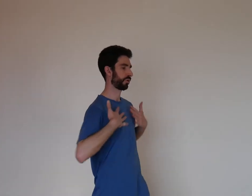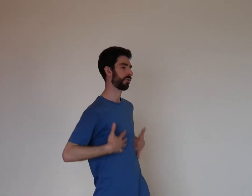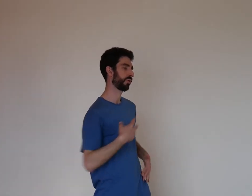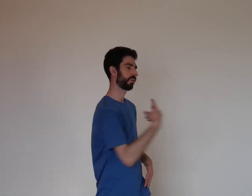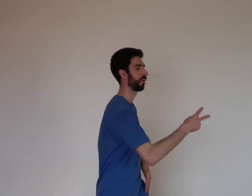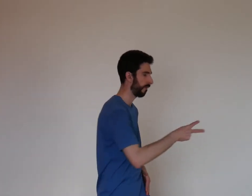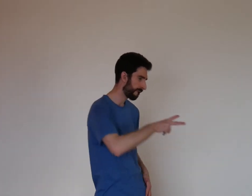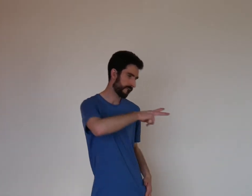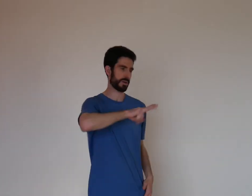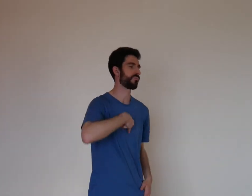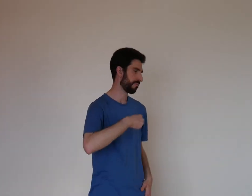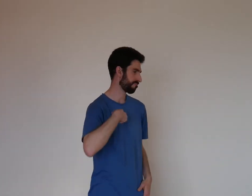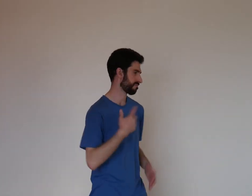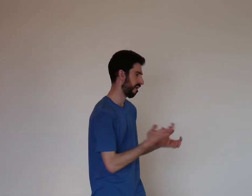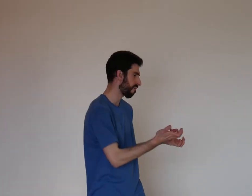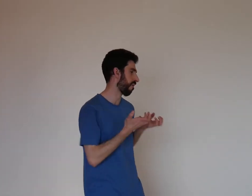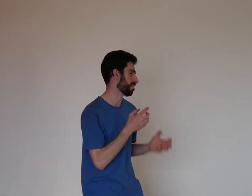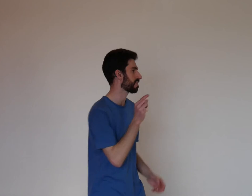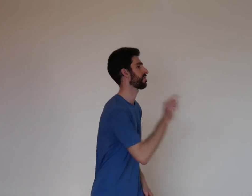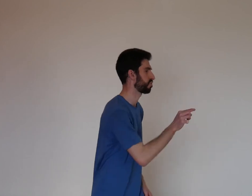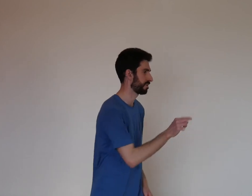Ton corps est à moi ! Me want you.